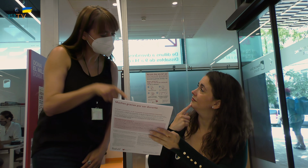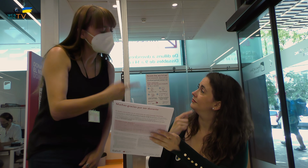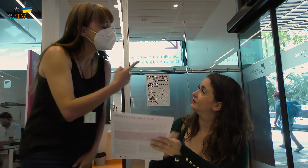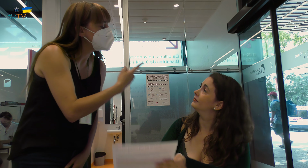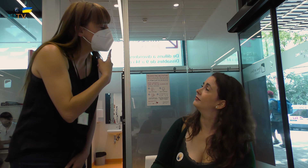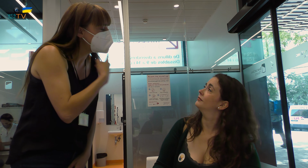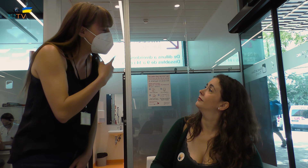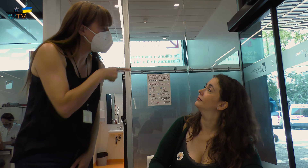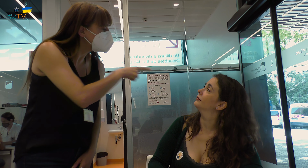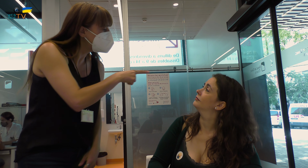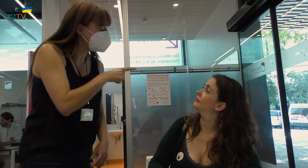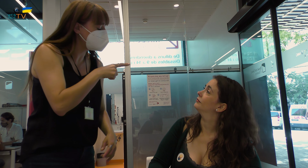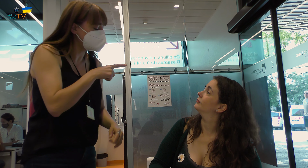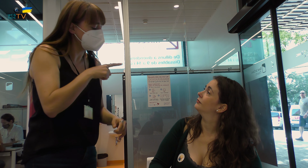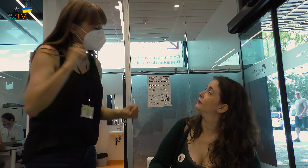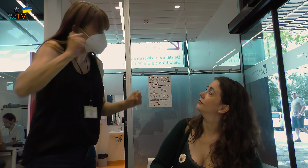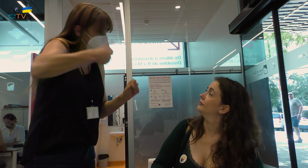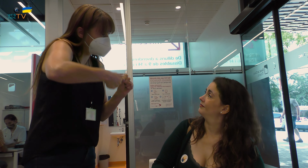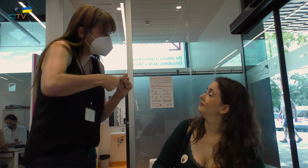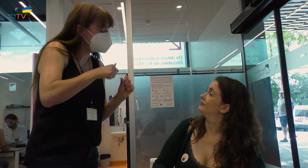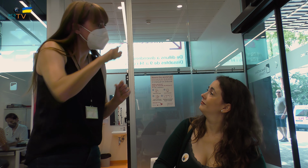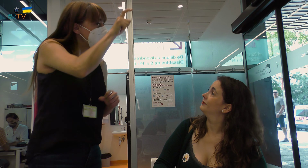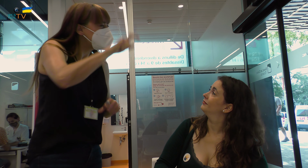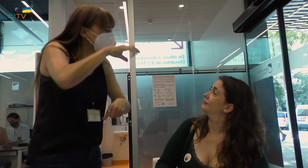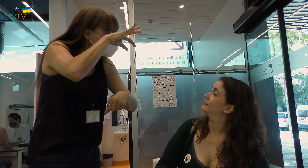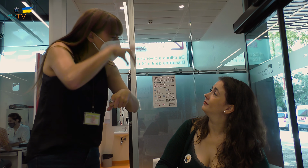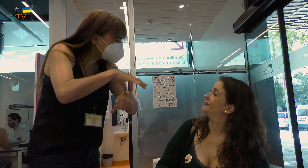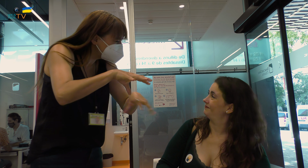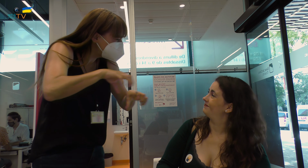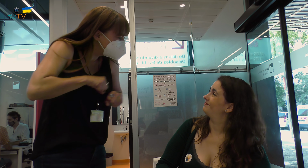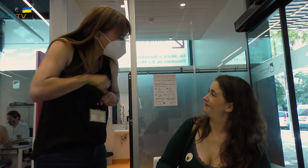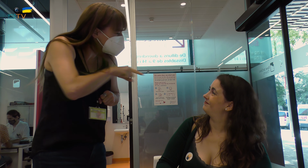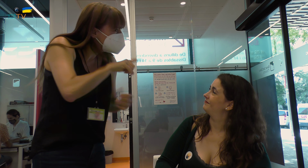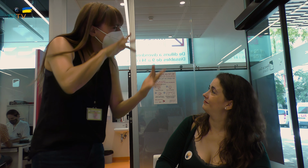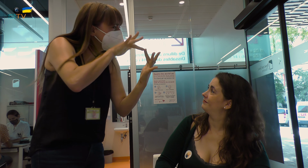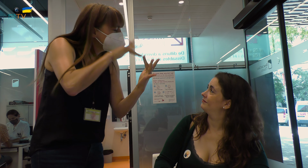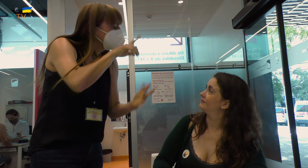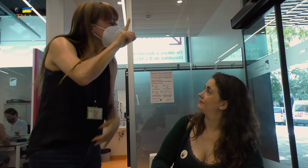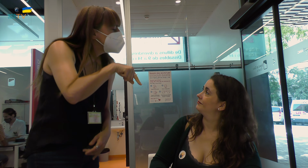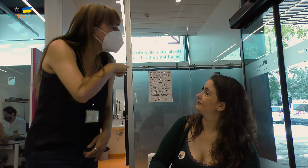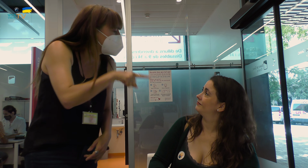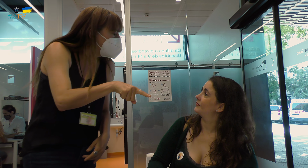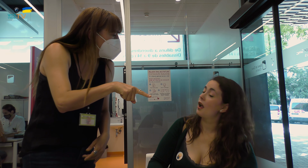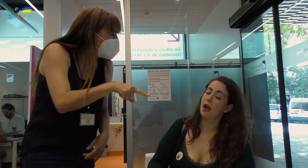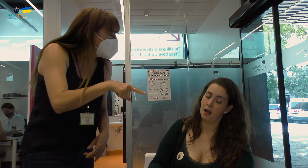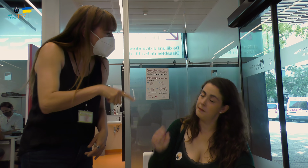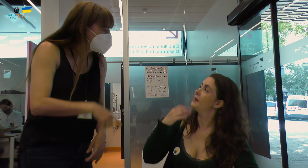La pregunta diu si has tingut contacte durant aquest temps amb alguna persona que hagi tingut alguna malaltia.